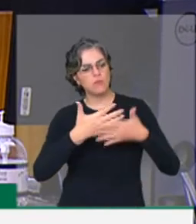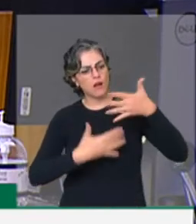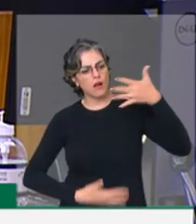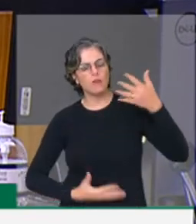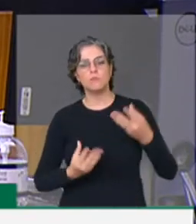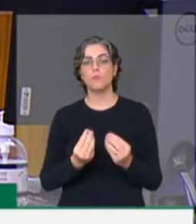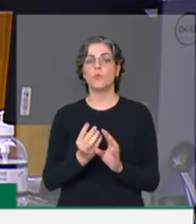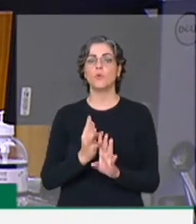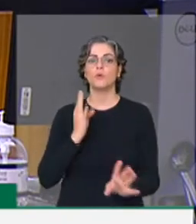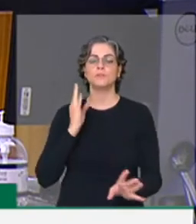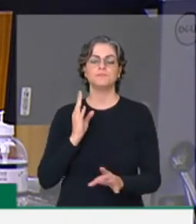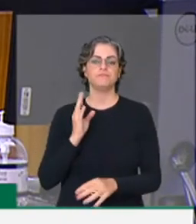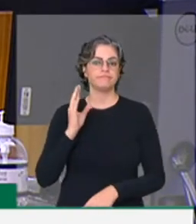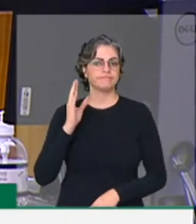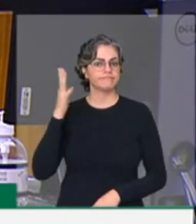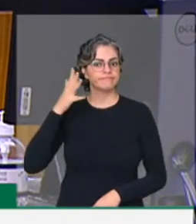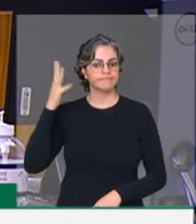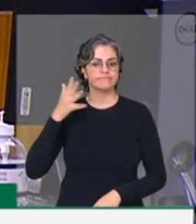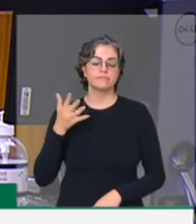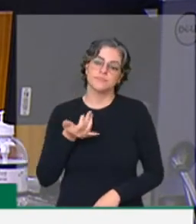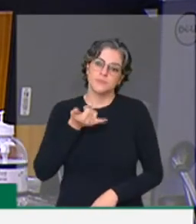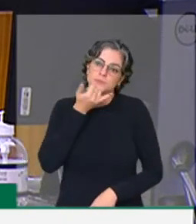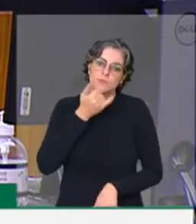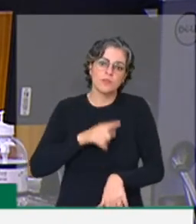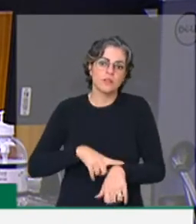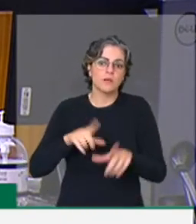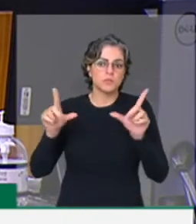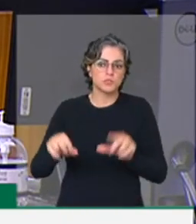TEMOS UMA FILA DE LÍDERES AGUARDANDO EU PEÇO ESCUSAS PRA DIMINUIR UM MINUTO...